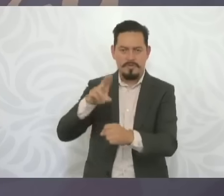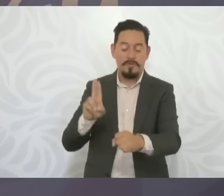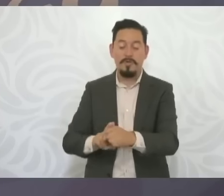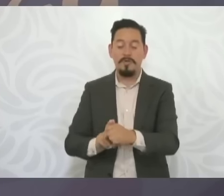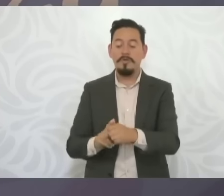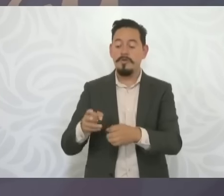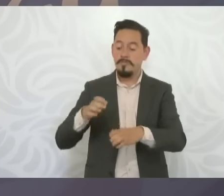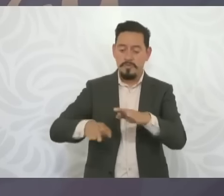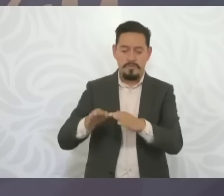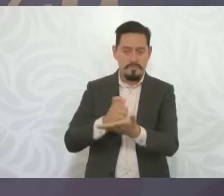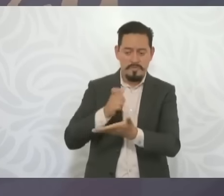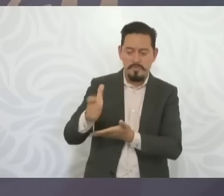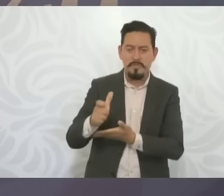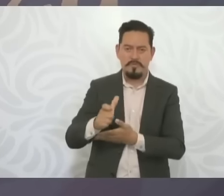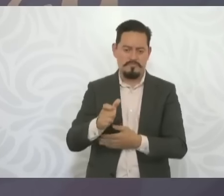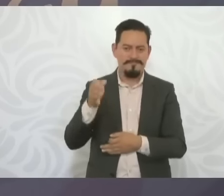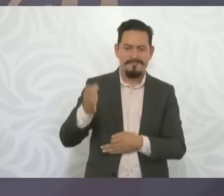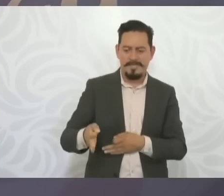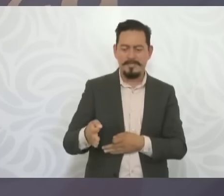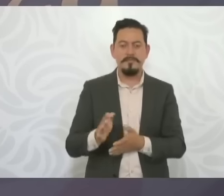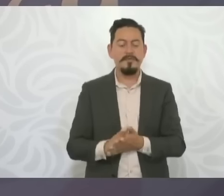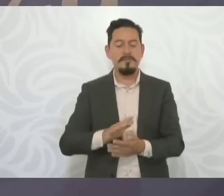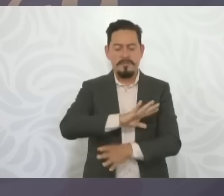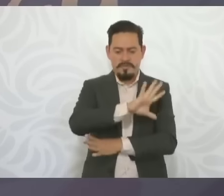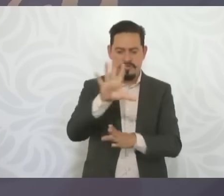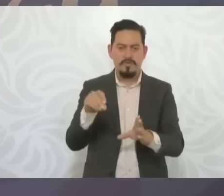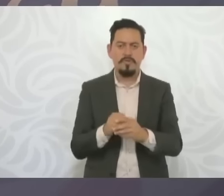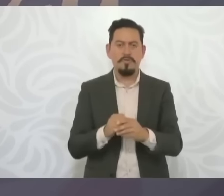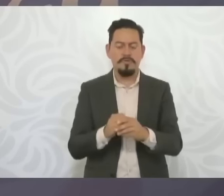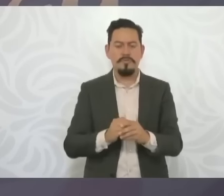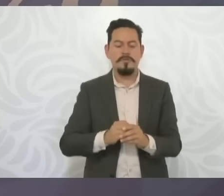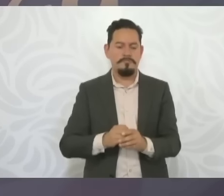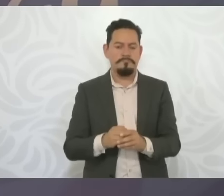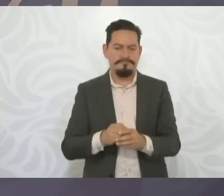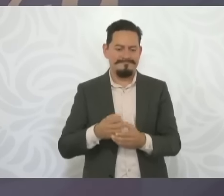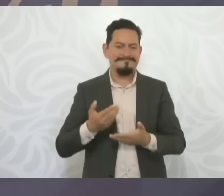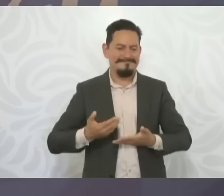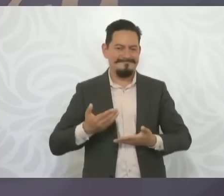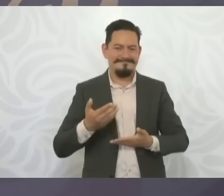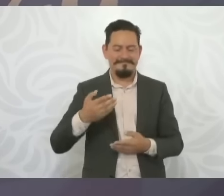educación gratuita y laica, todo lo que incomoda al conservadurismo de siempre.